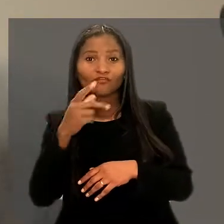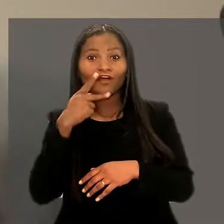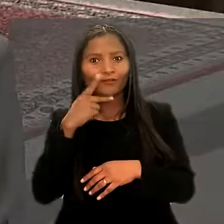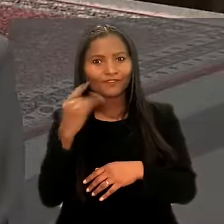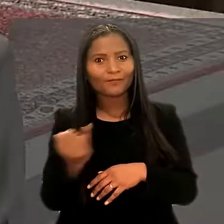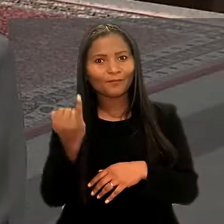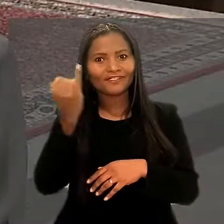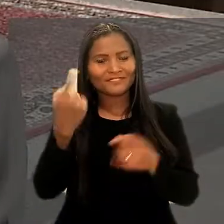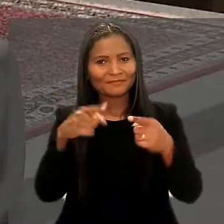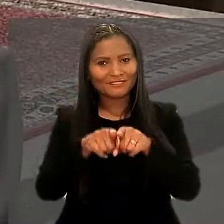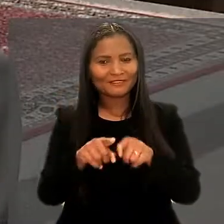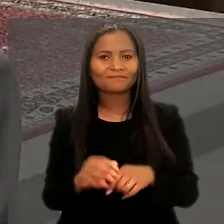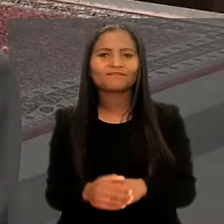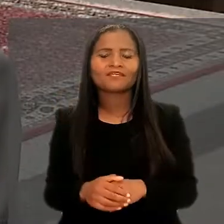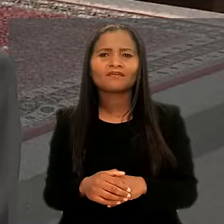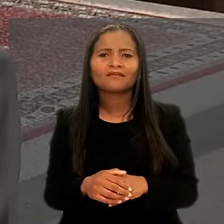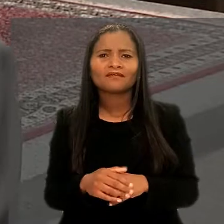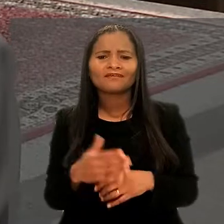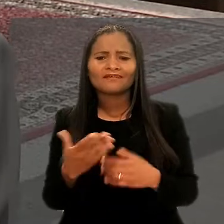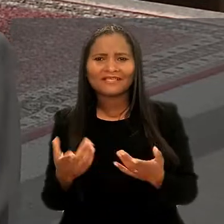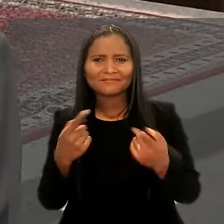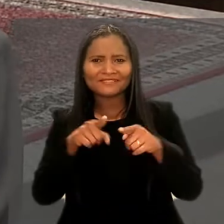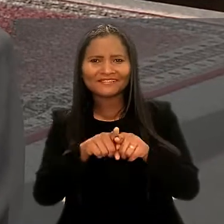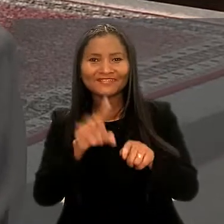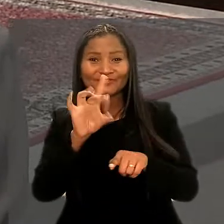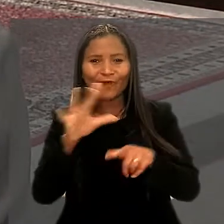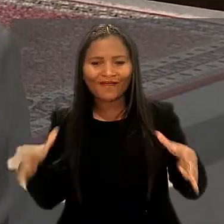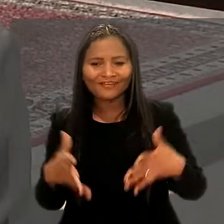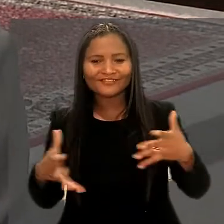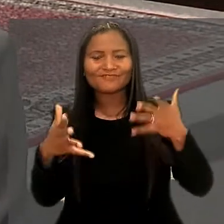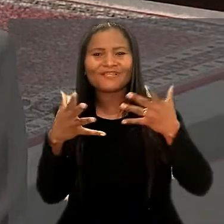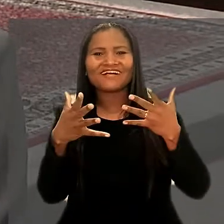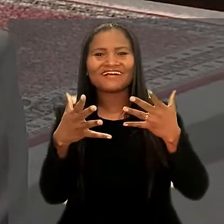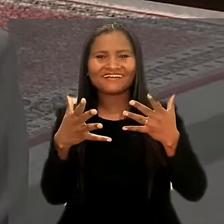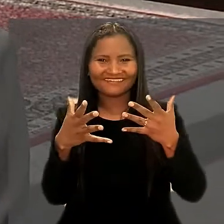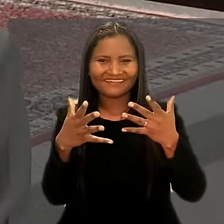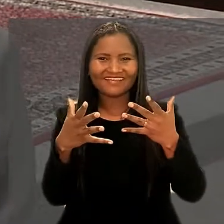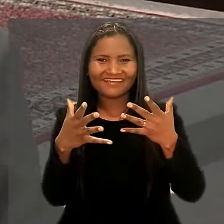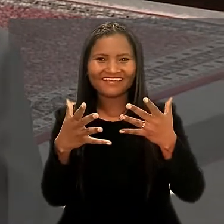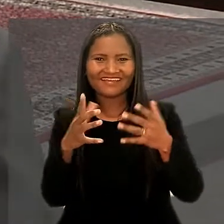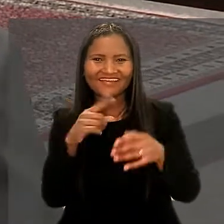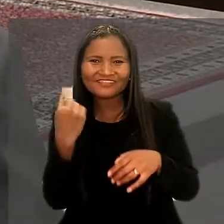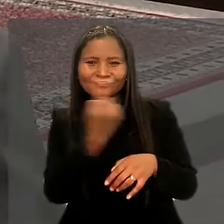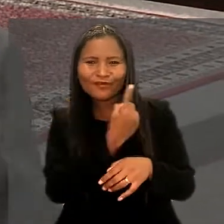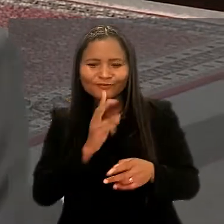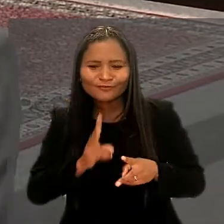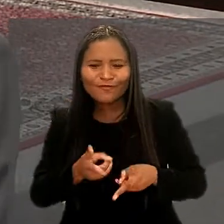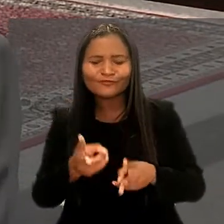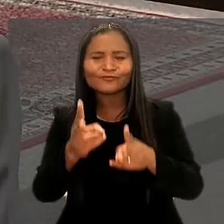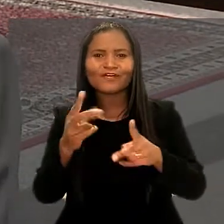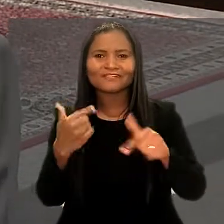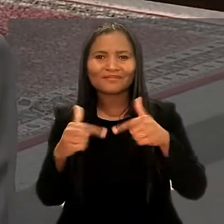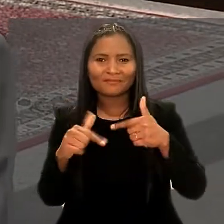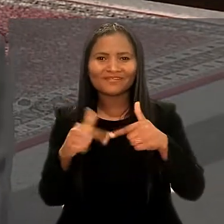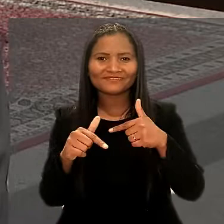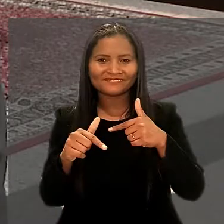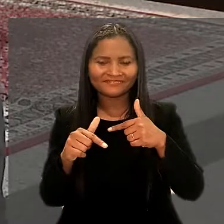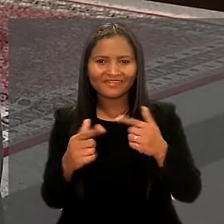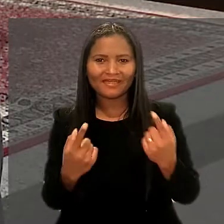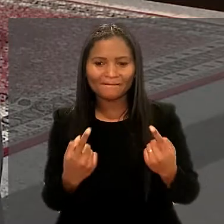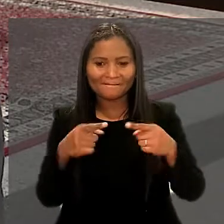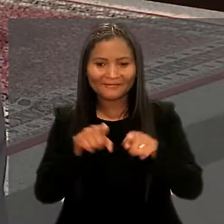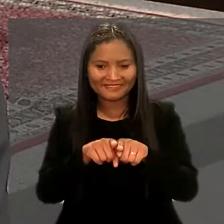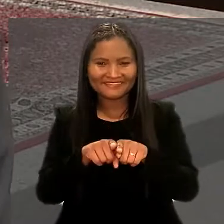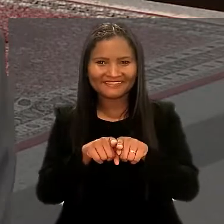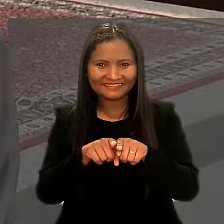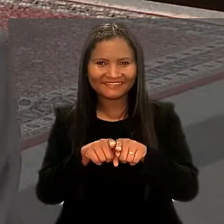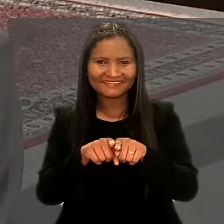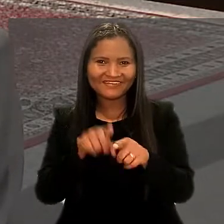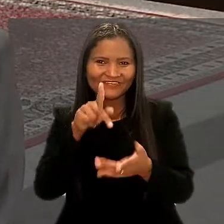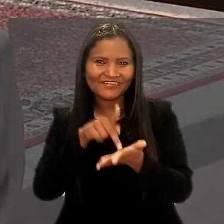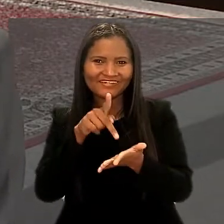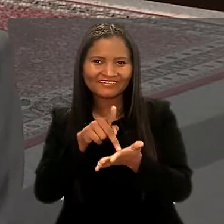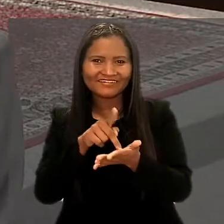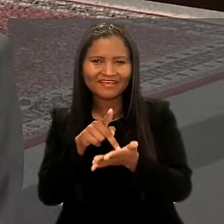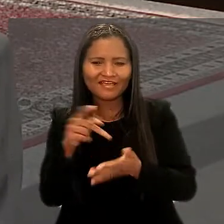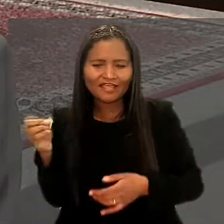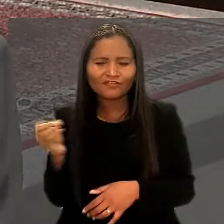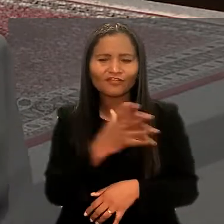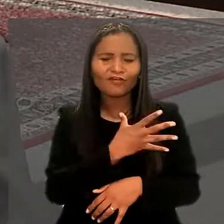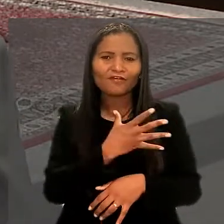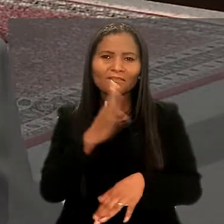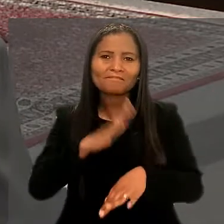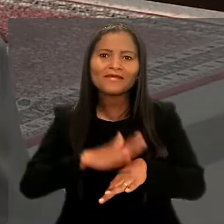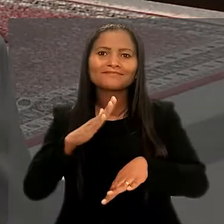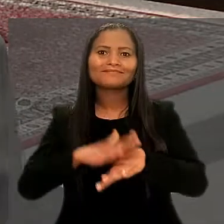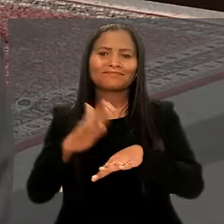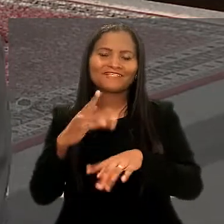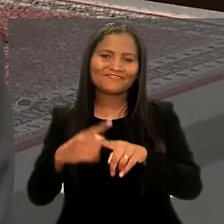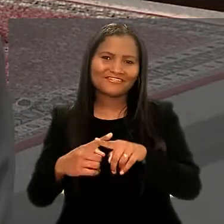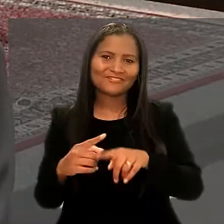"Isso só vai nos estimular a continuar trabalhando para que essa parceria, de fato, se renove por mais e mais vezes".